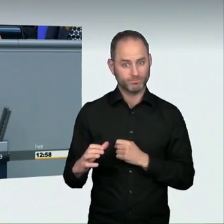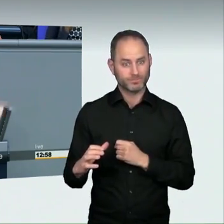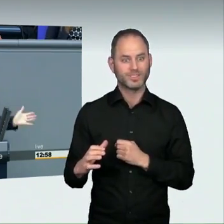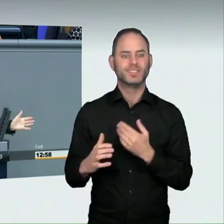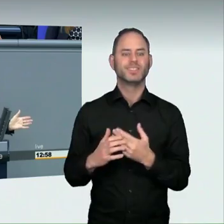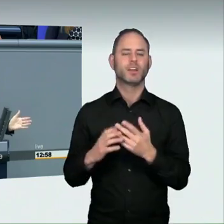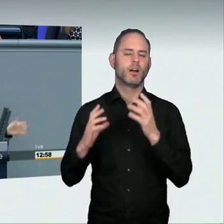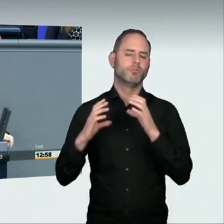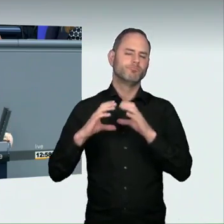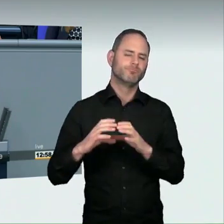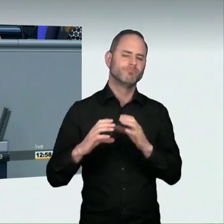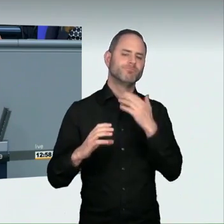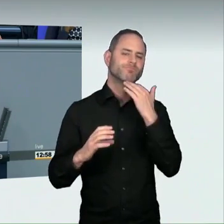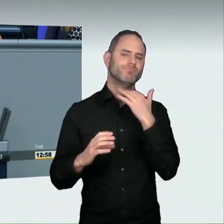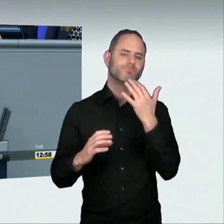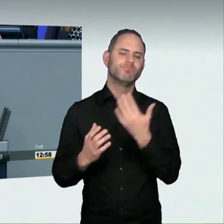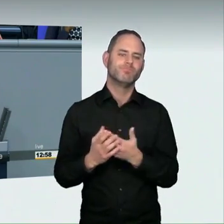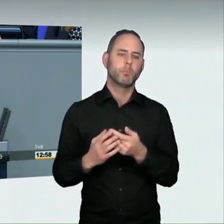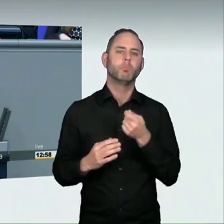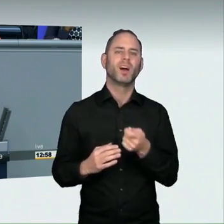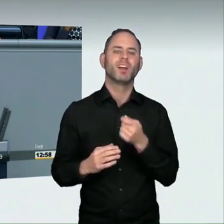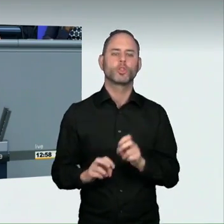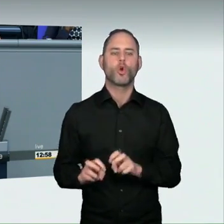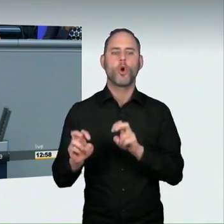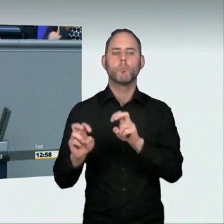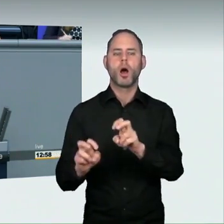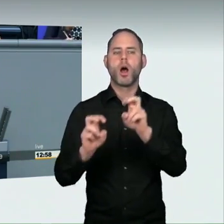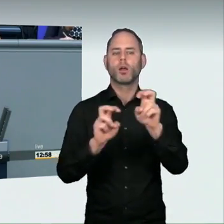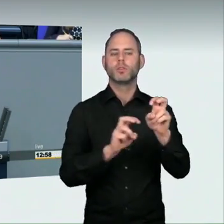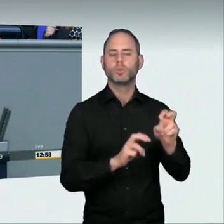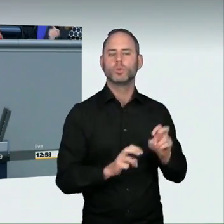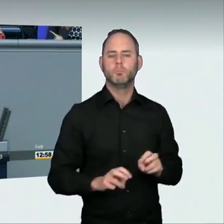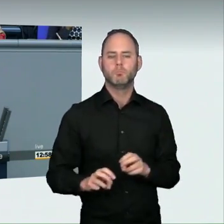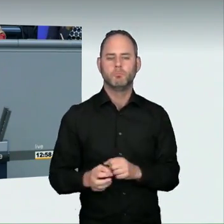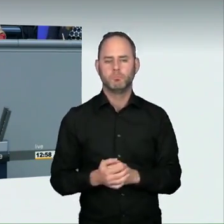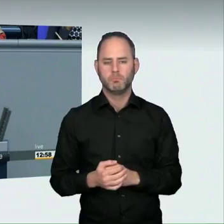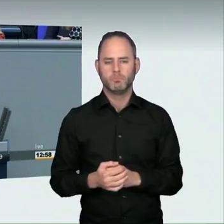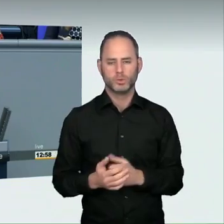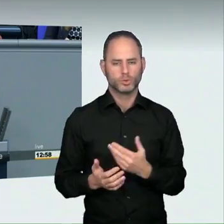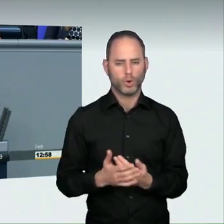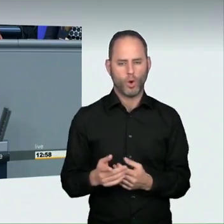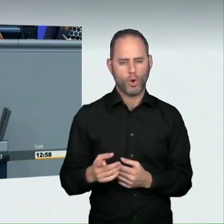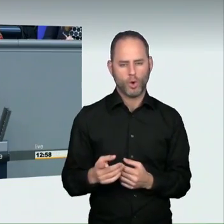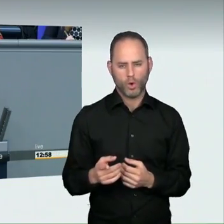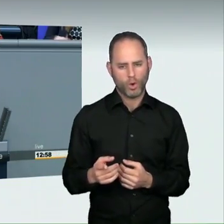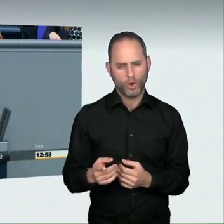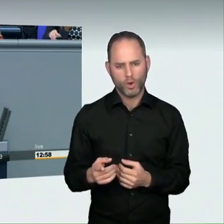gegenüber allen Mieterinnen und Mietern verschärft, und Sie haben deren Rechtsmittel verkürzt, meine Damen und Herren. Das ist Ihre Vorstellung von Mietrecht.